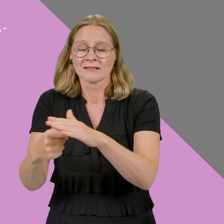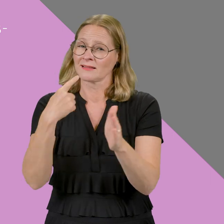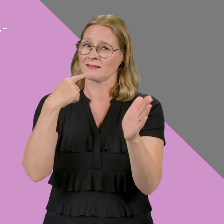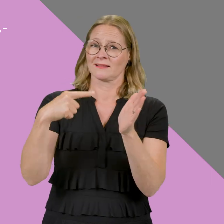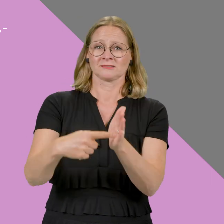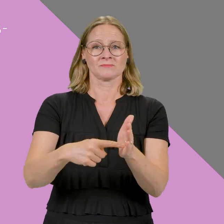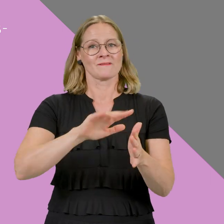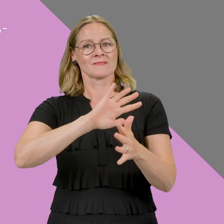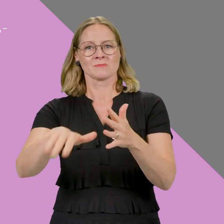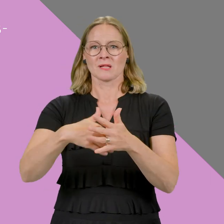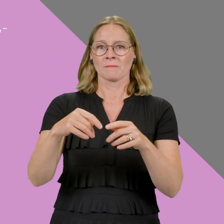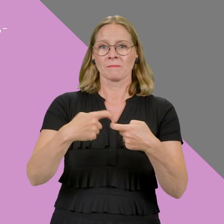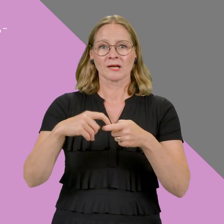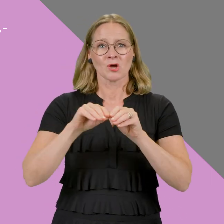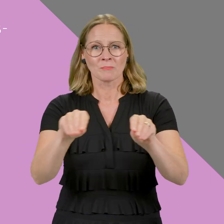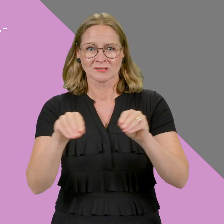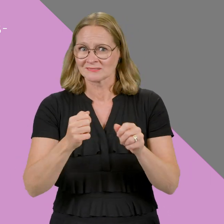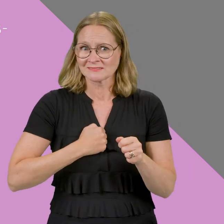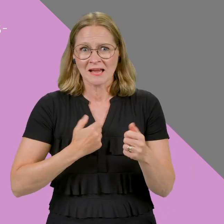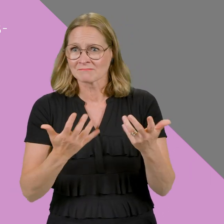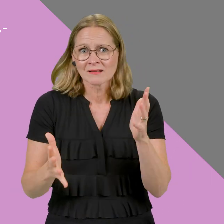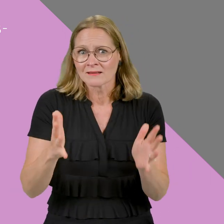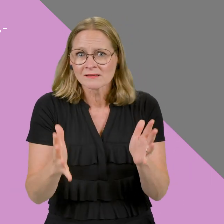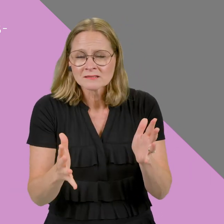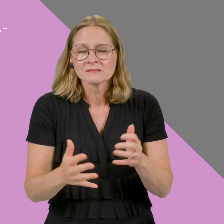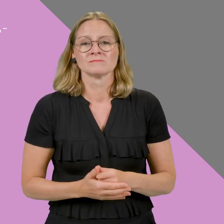muun muassa viittomakielen perheopetuksen saamisessa, -